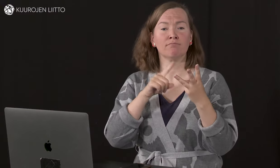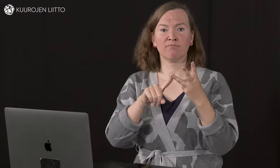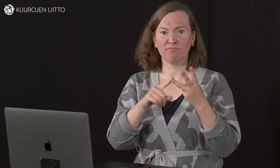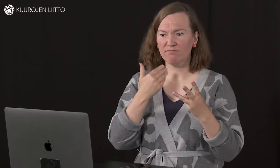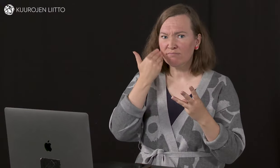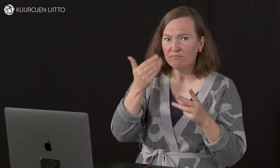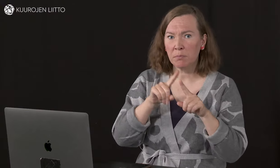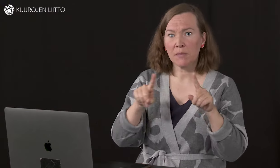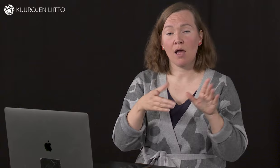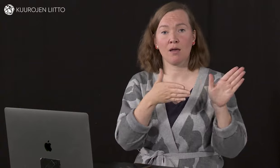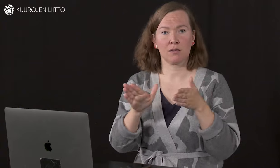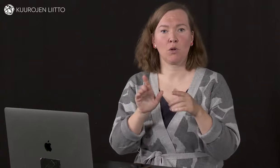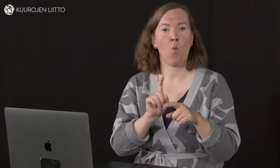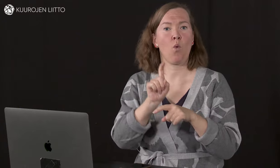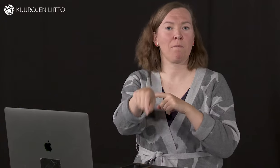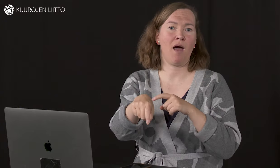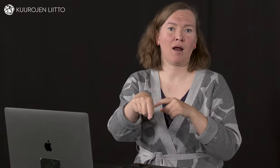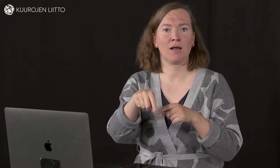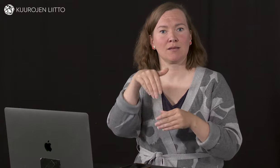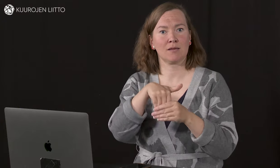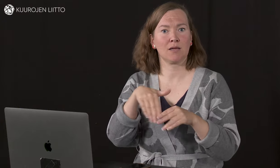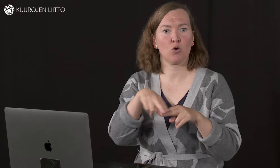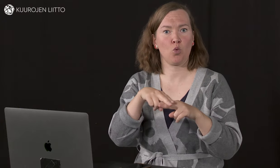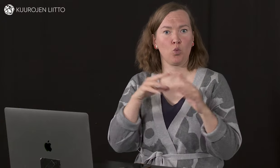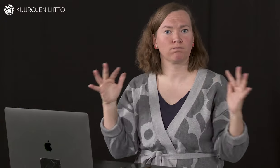Kolmanneksi, pian järjestetään ylimääräinen WFD:n yleiskokous.